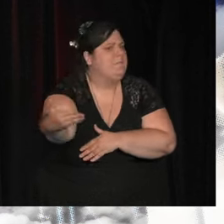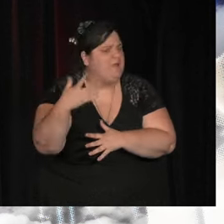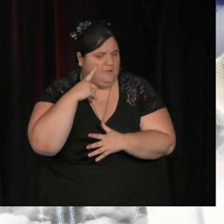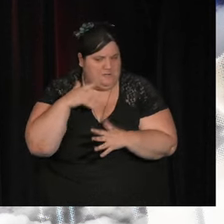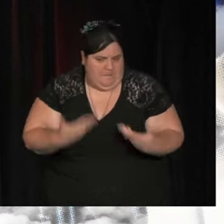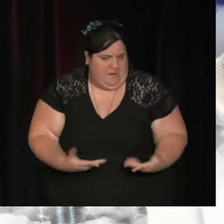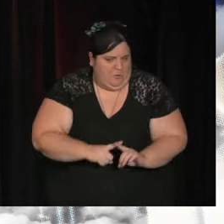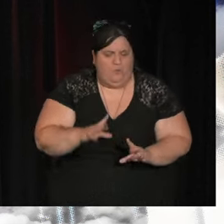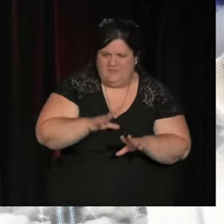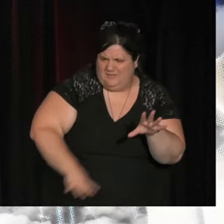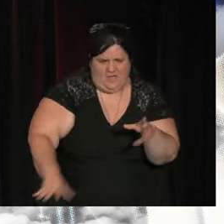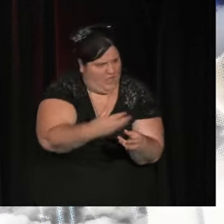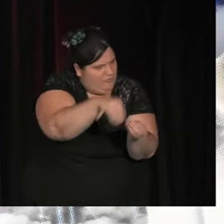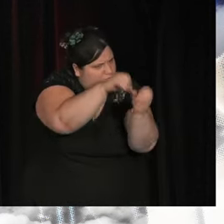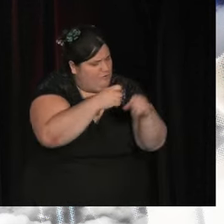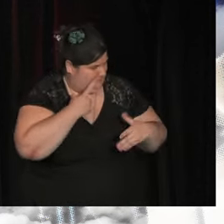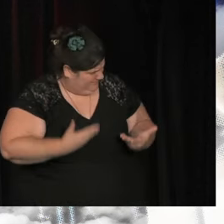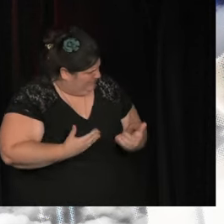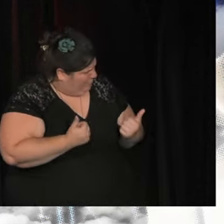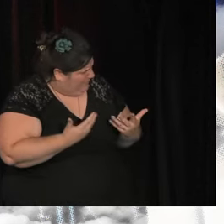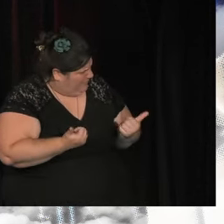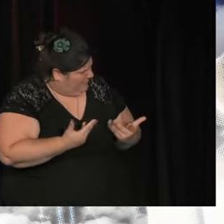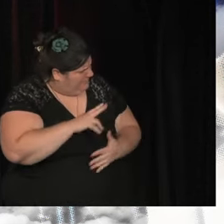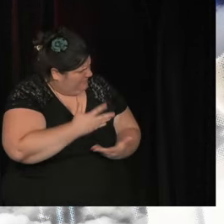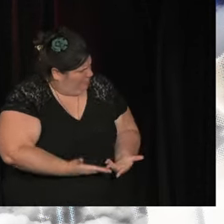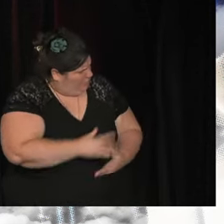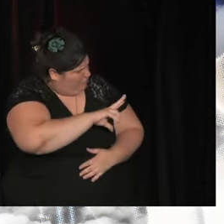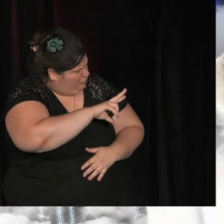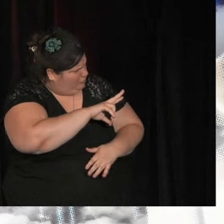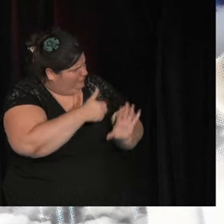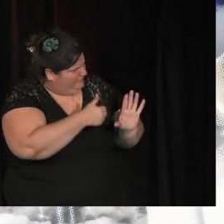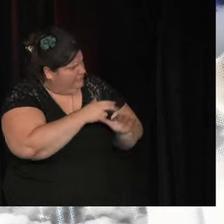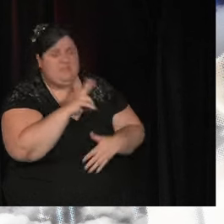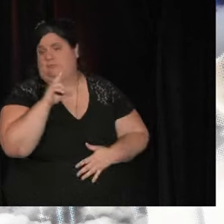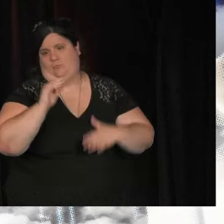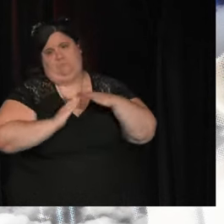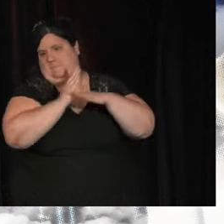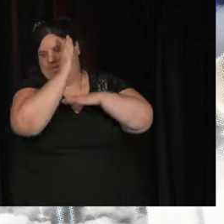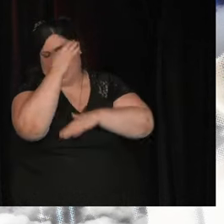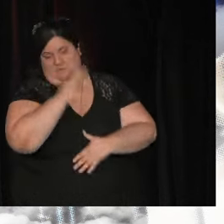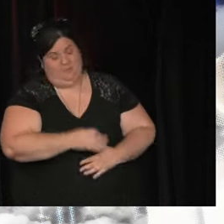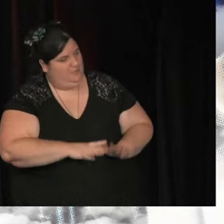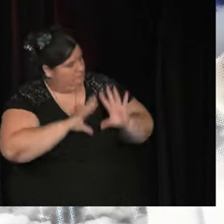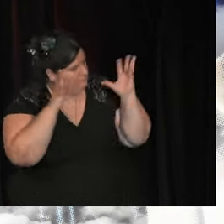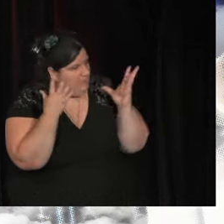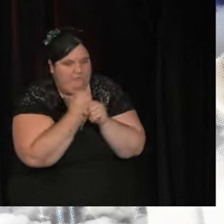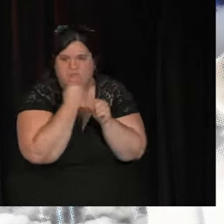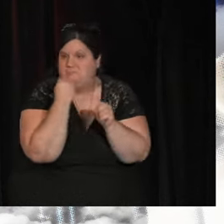Il y en a combien aujourd'hui ? On avait regardé, c'était… Je ne sais plus. Oui, on a dû dépasser les 30 largement. Le travail était bien fait. Très bien.